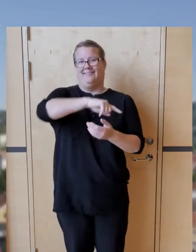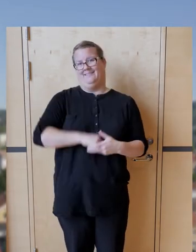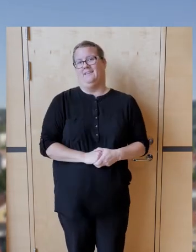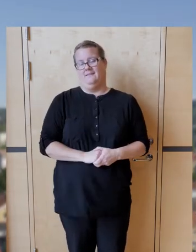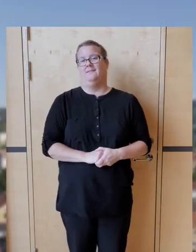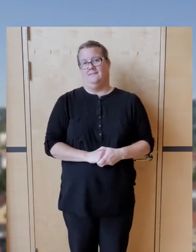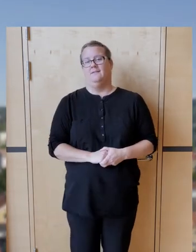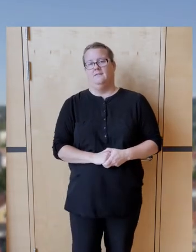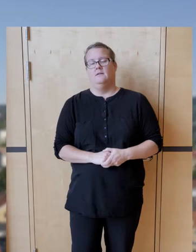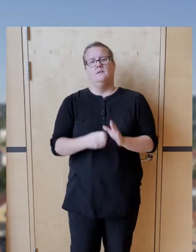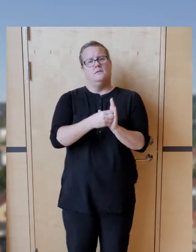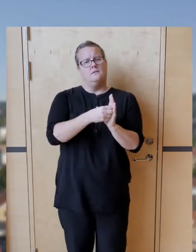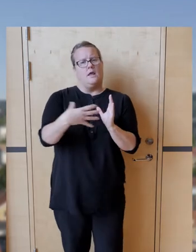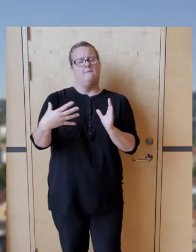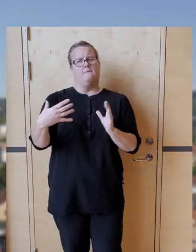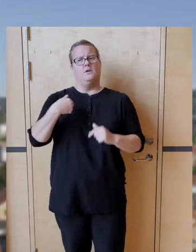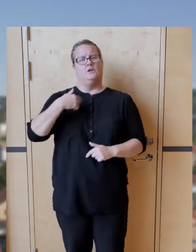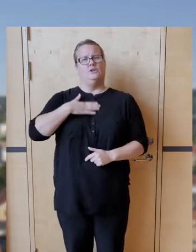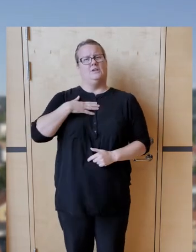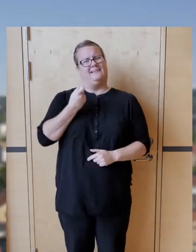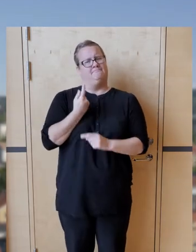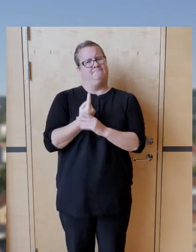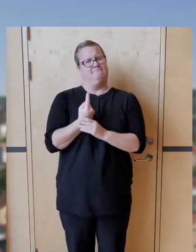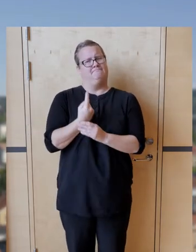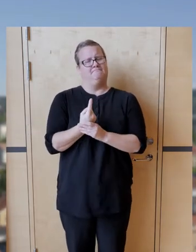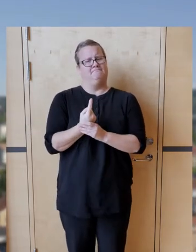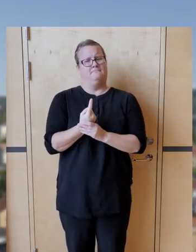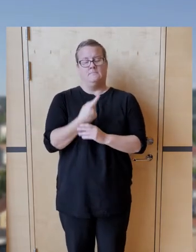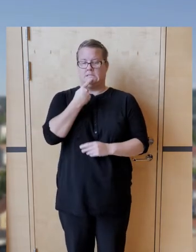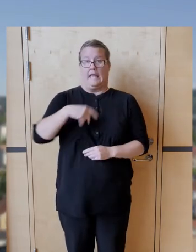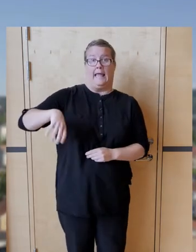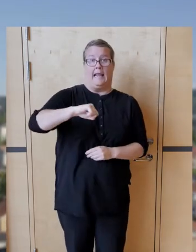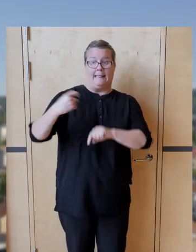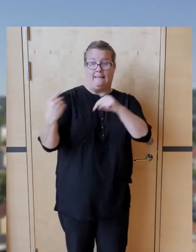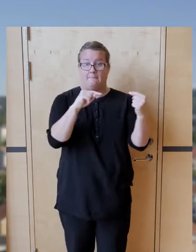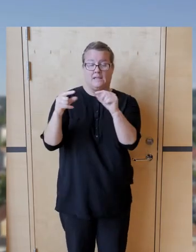Därför kan jag tycka att det är så märkligt egentligen hela den här debatten har förts de senaste åren